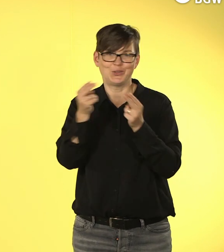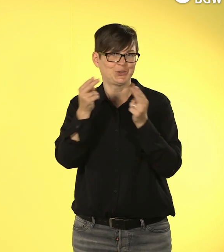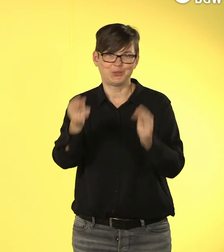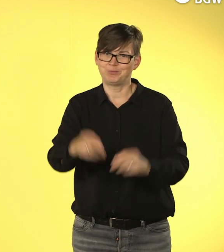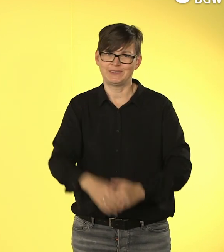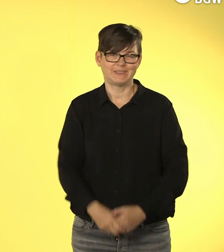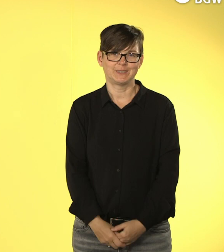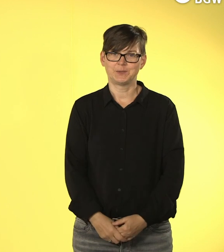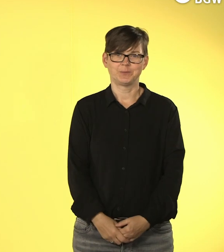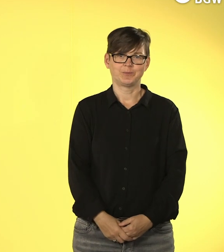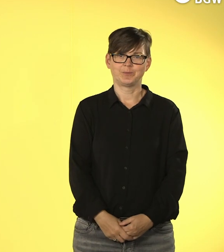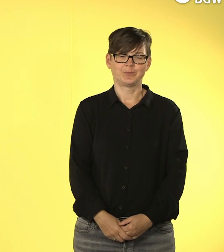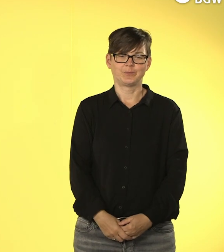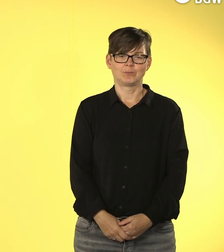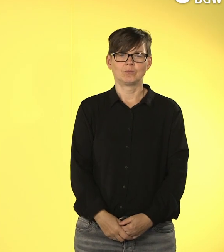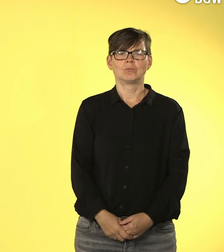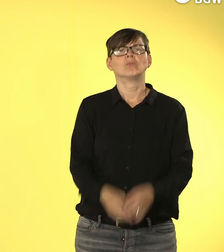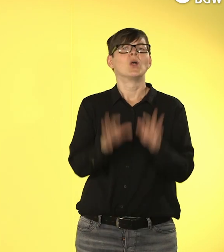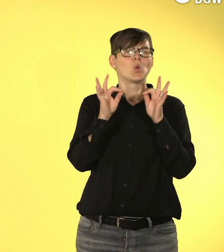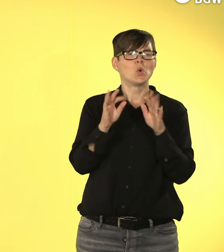Dann gibt es so Stereotypen: